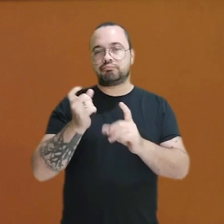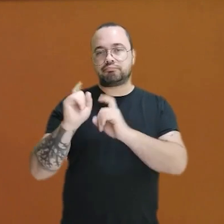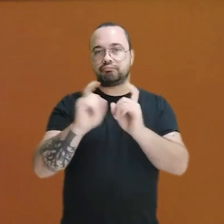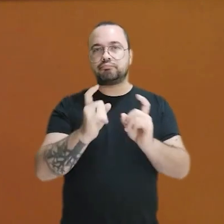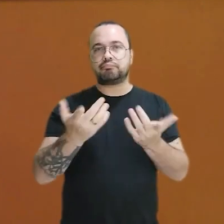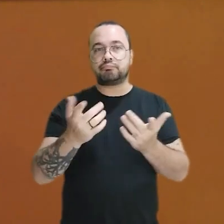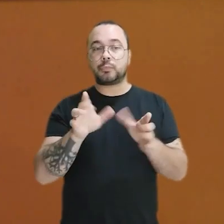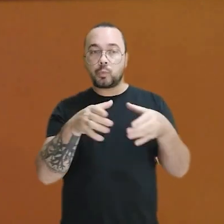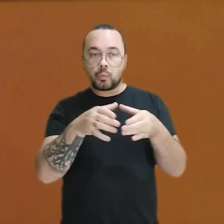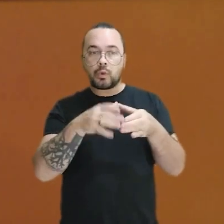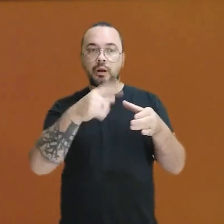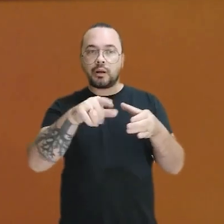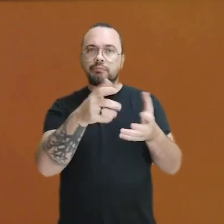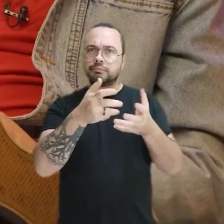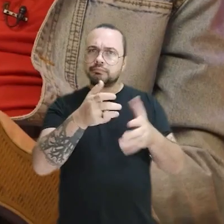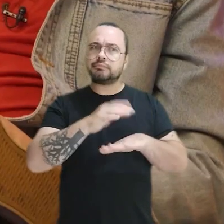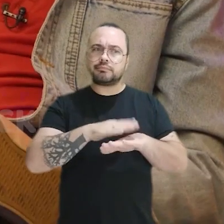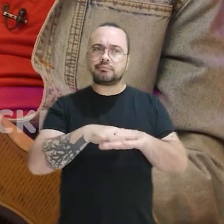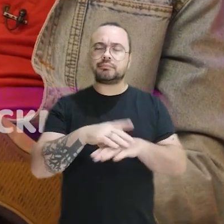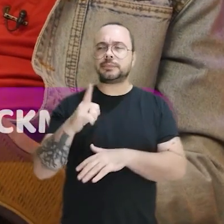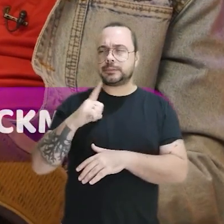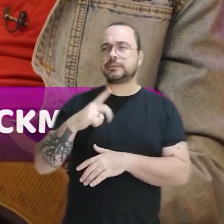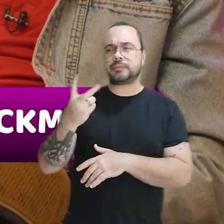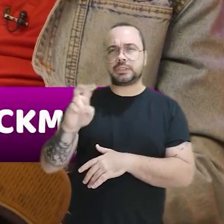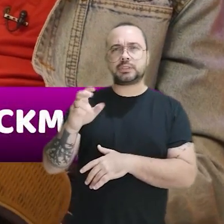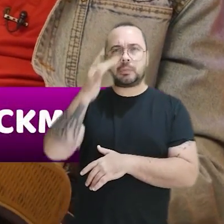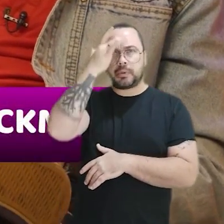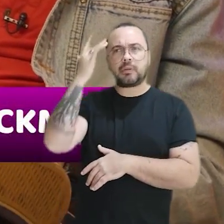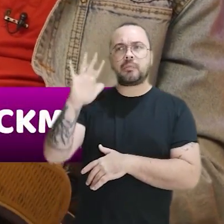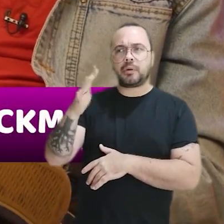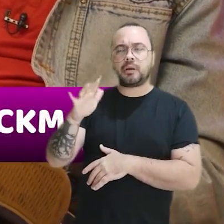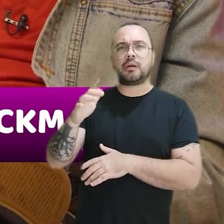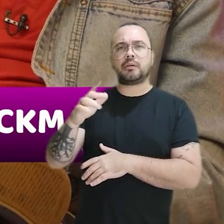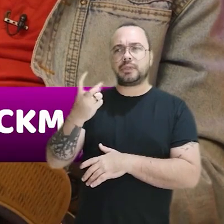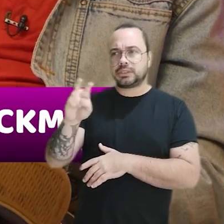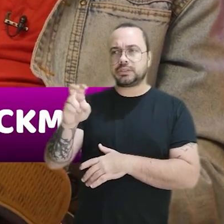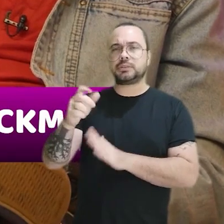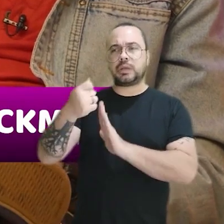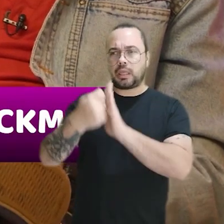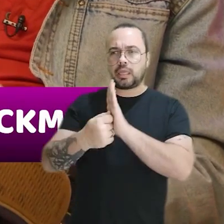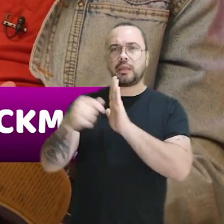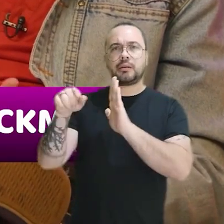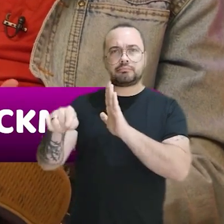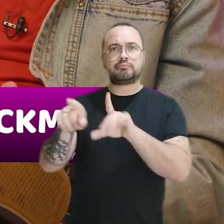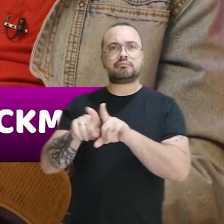e uma galera que tá a fim de fazer. Tá lá 25 pessoas ali. - 25 pessoas. 25 redatores. 25 redatores falando...